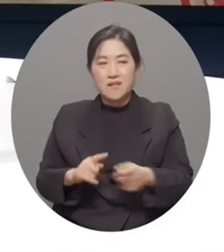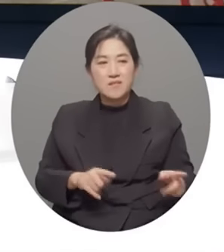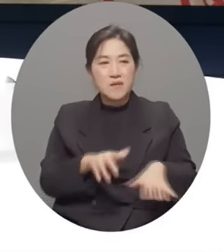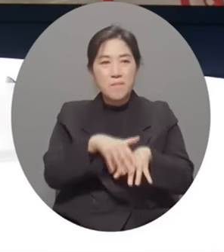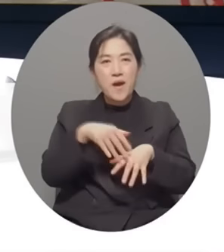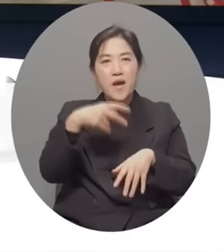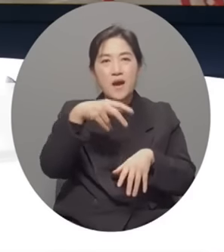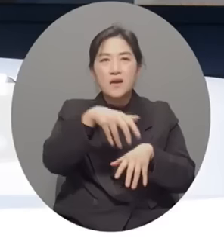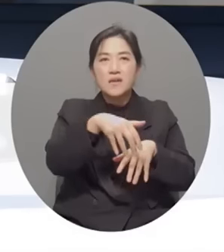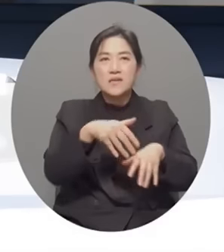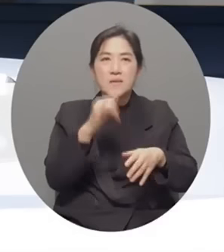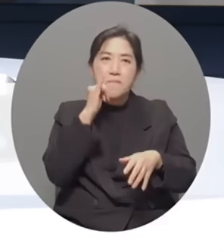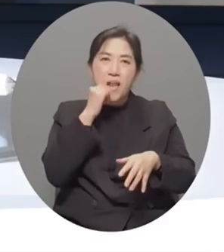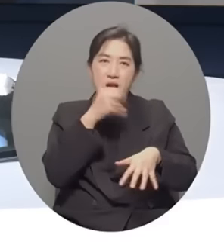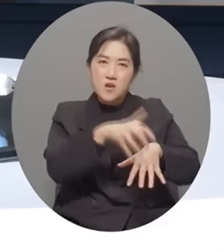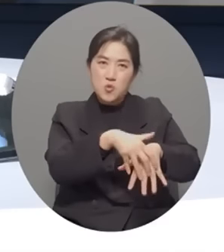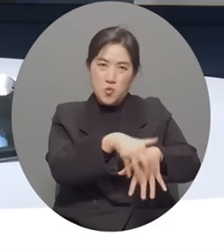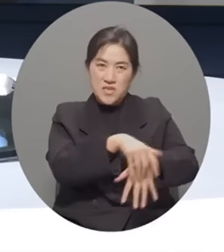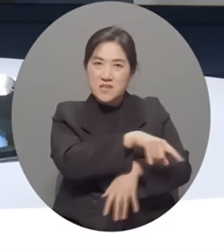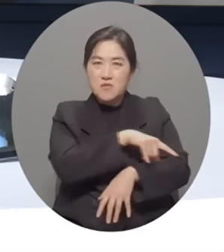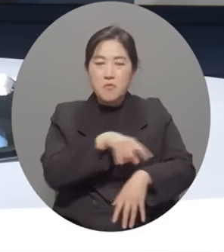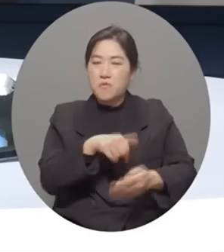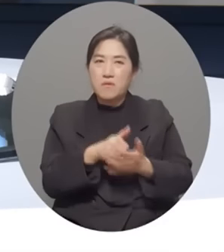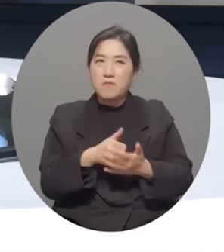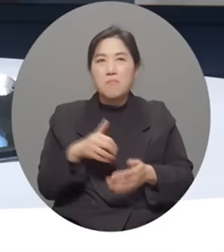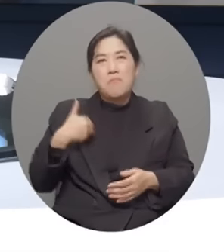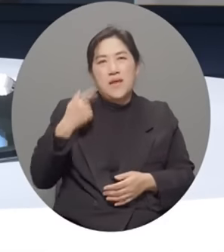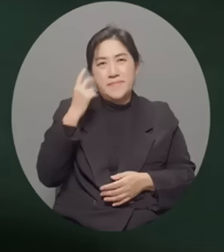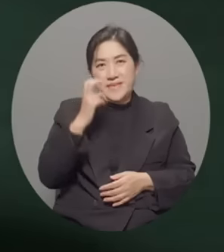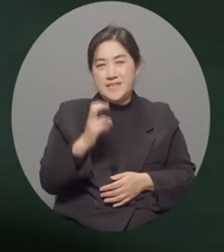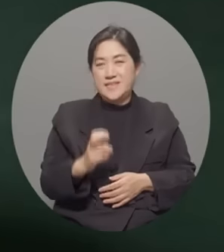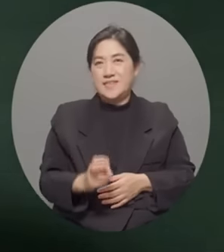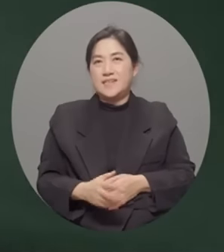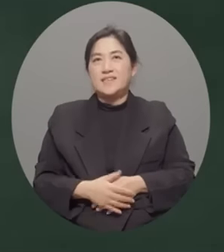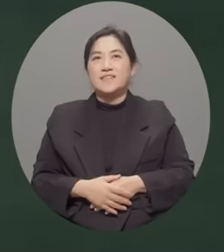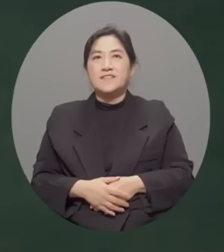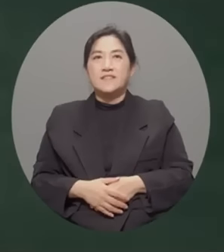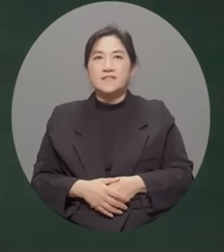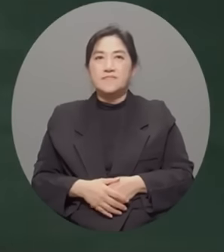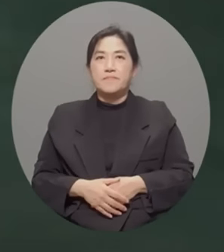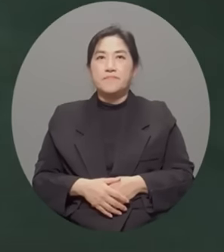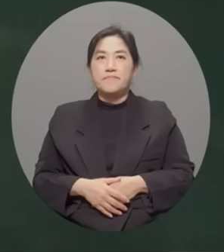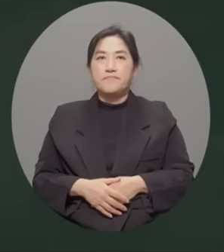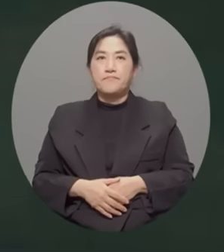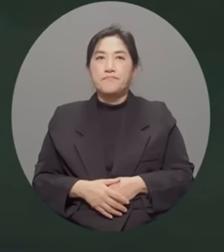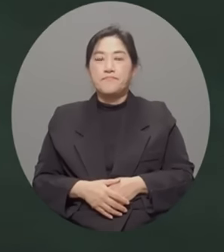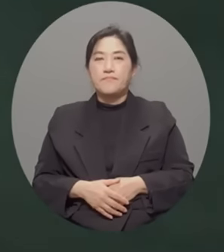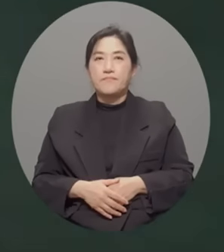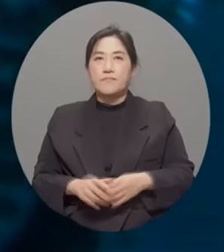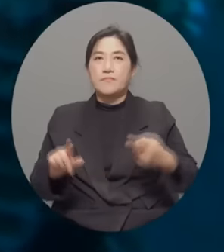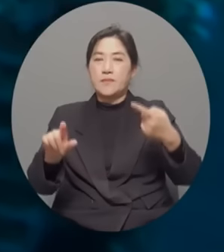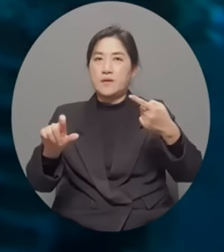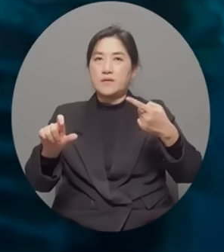하부를 살피는 한국 국적 배라는 걸 마약조직이 간과했던 것으로 보고 있습니다. 송광모 기자입니다.